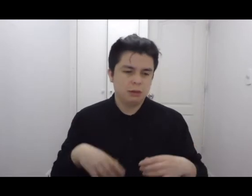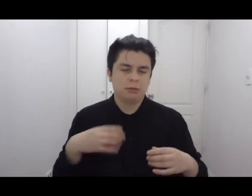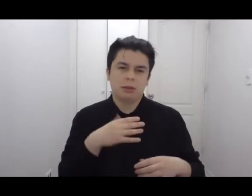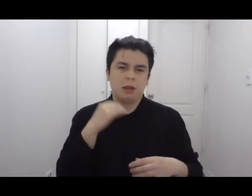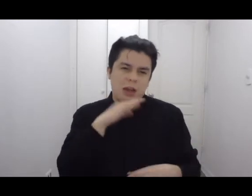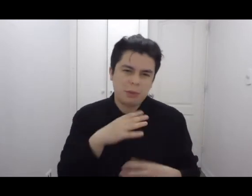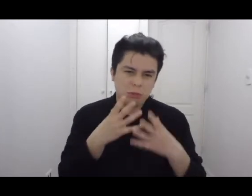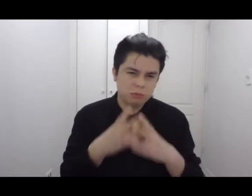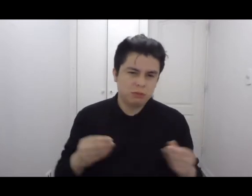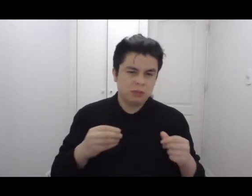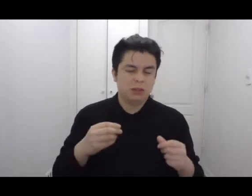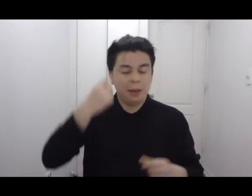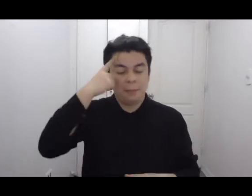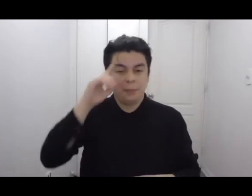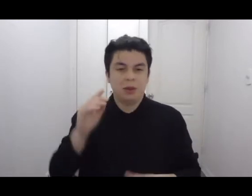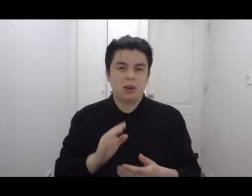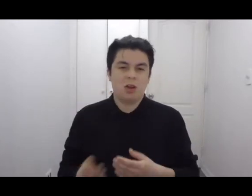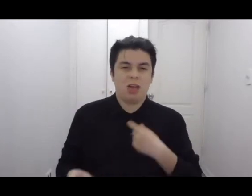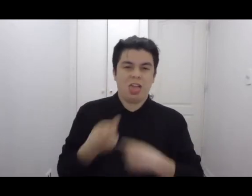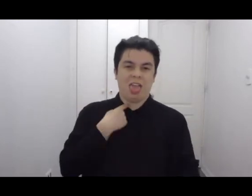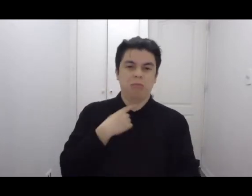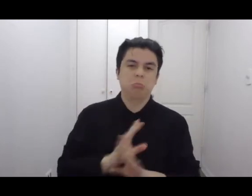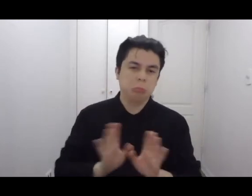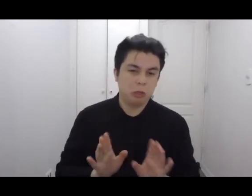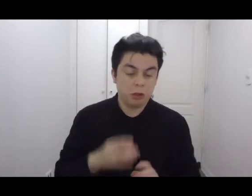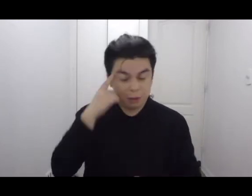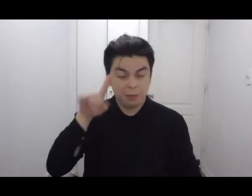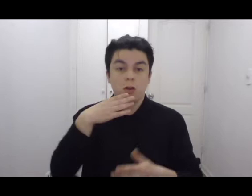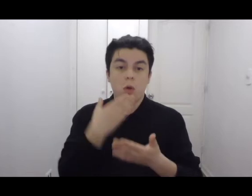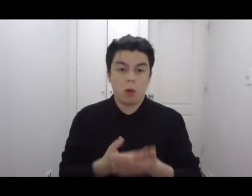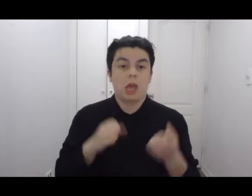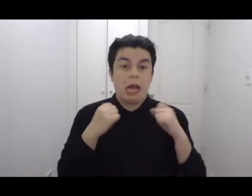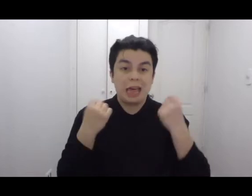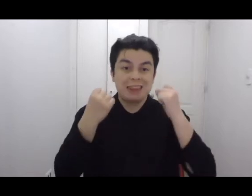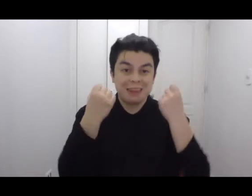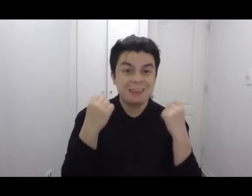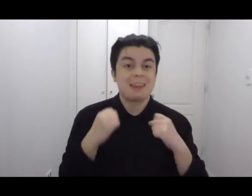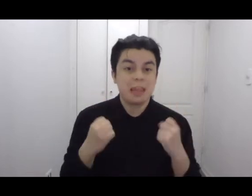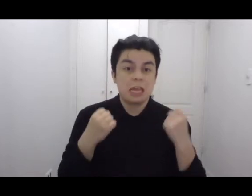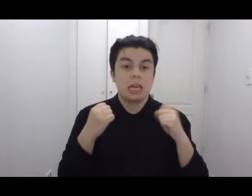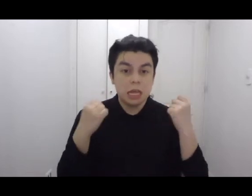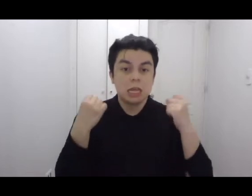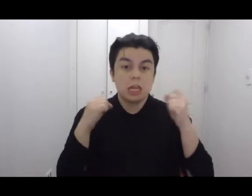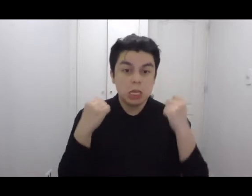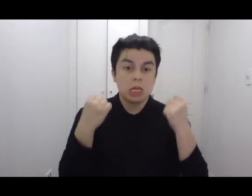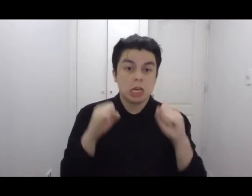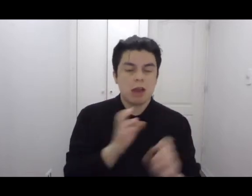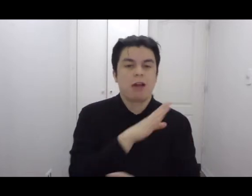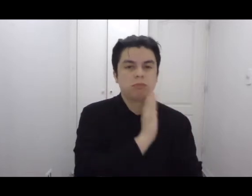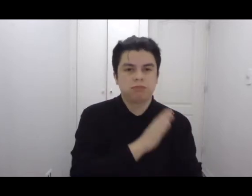no pasa nada digamos que pasaste asustados pero en el fondo no te afecta mayormente pero en el fondo un estrés sostenido, si te afecta mucho